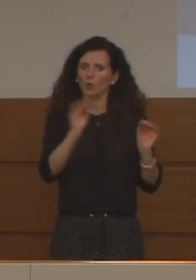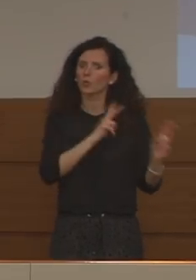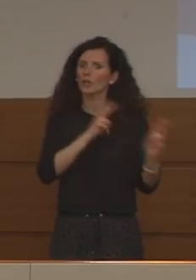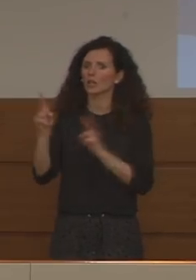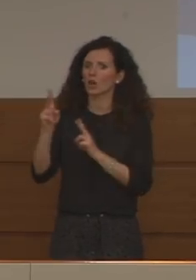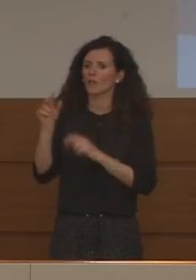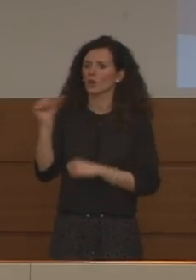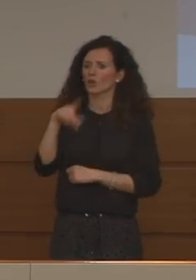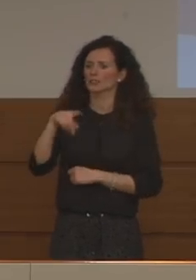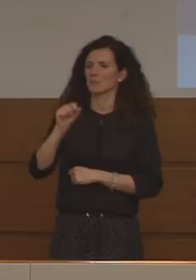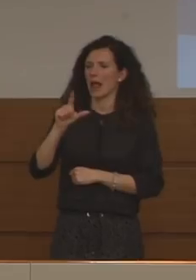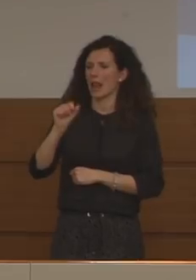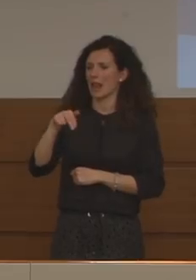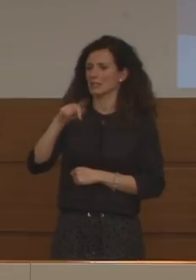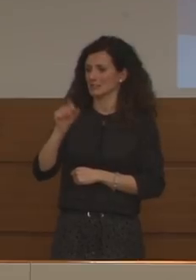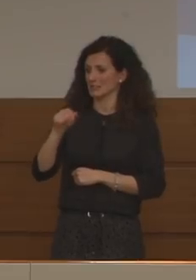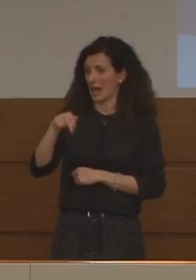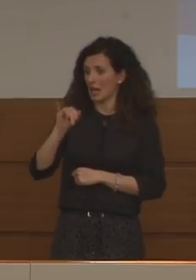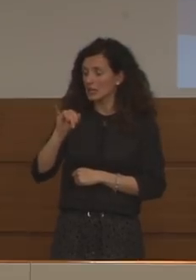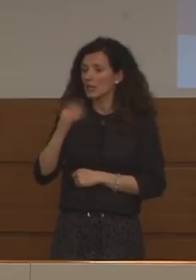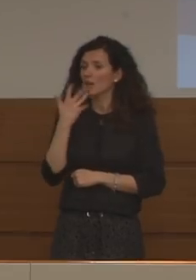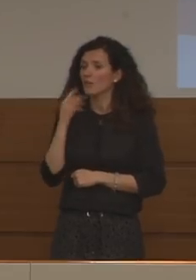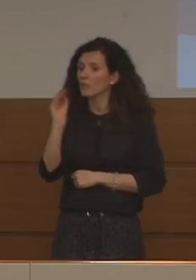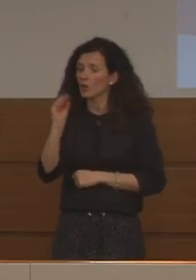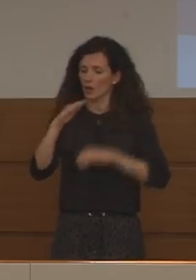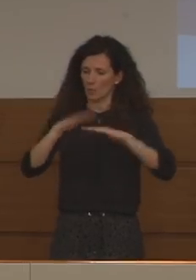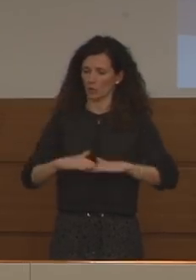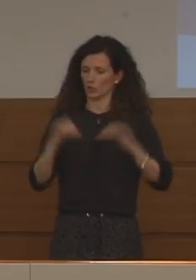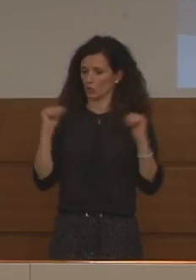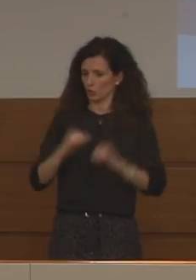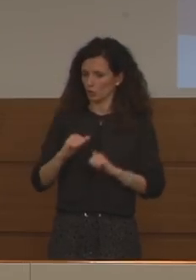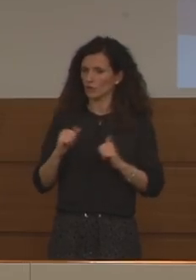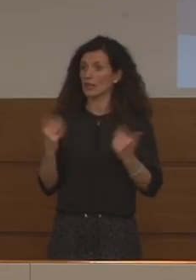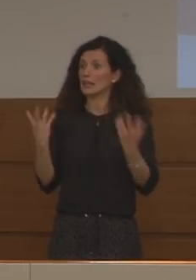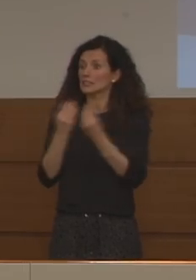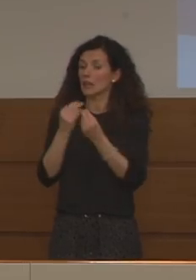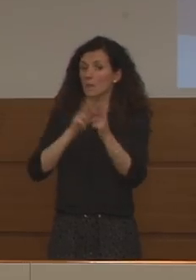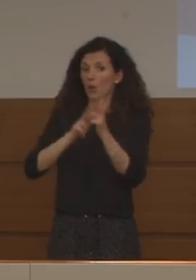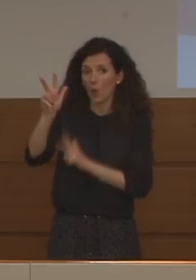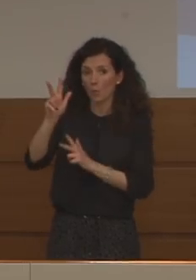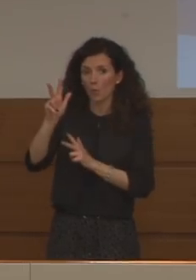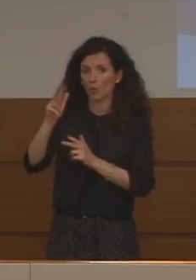anche in accordo con il Comune di competenza della capitale, ha in mente un